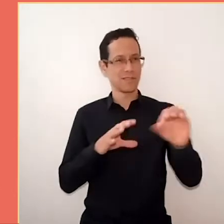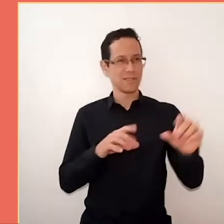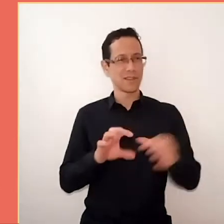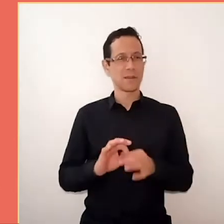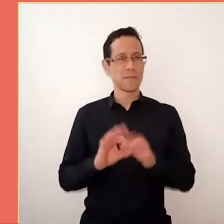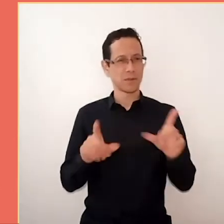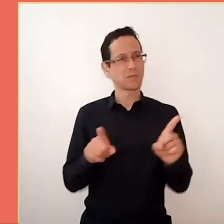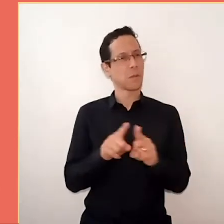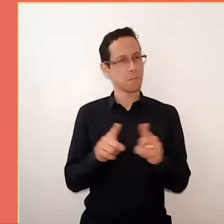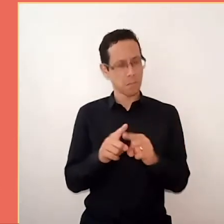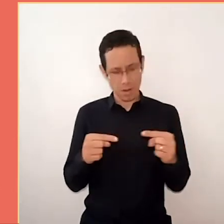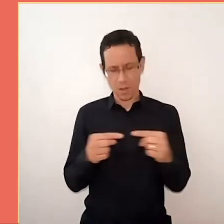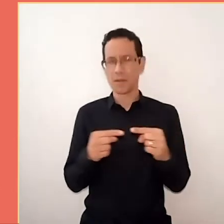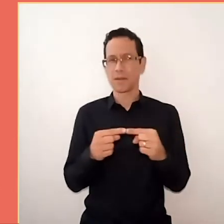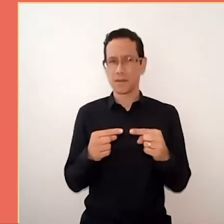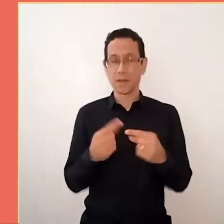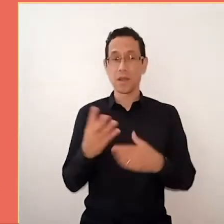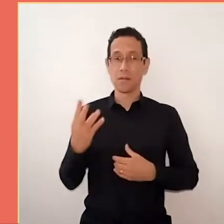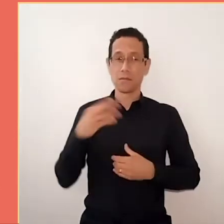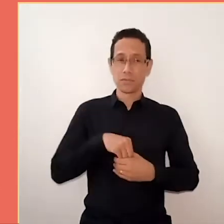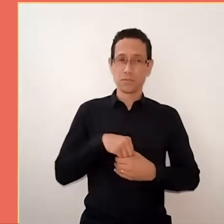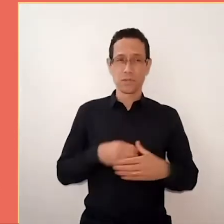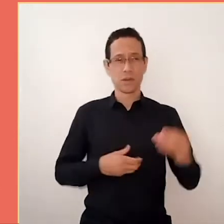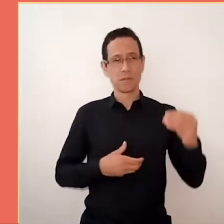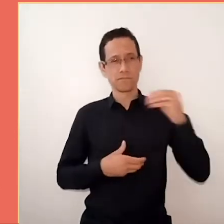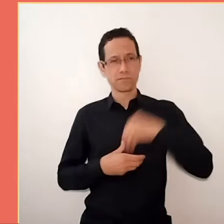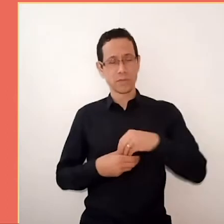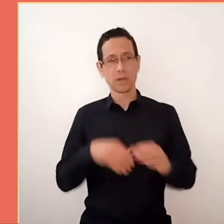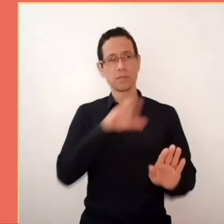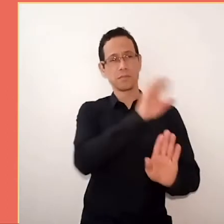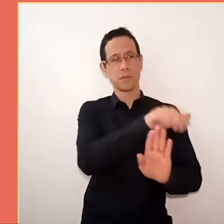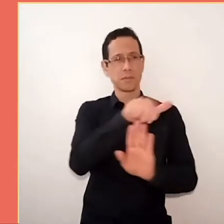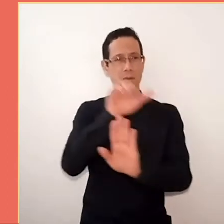essas subjetividades de pensamento e reflexões.